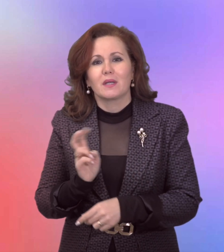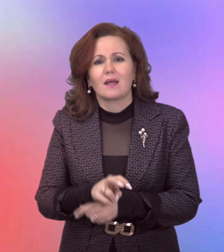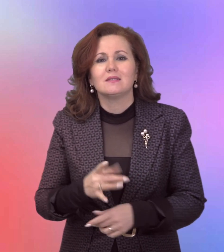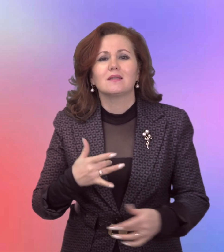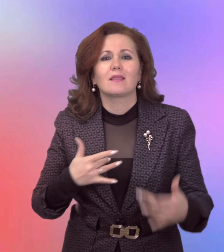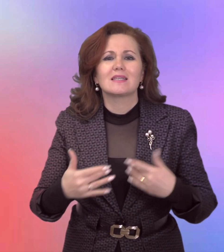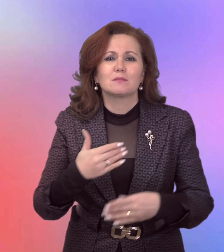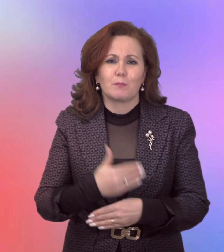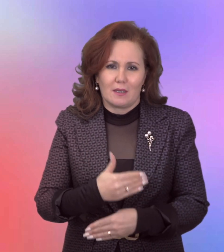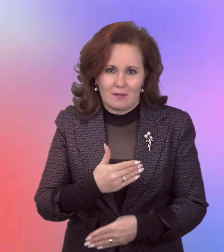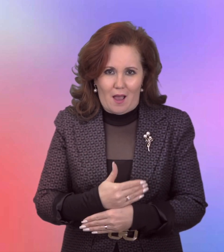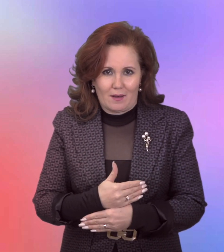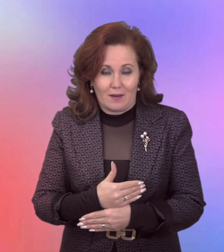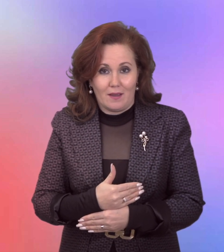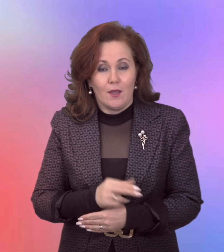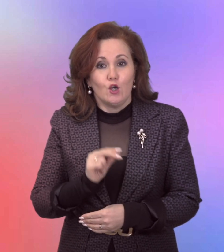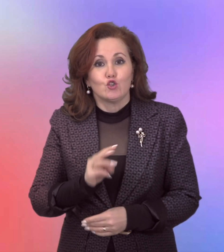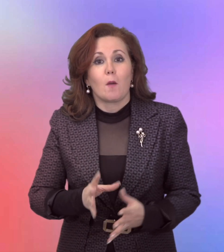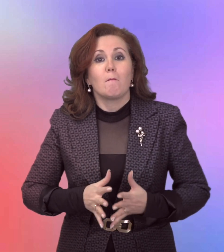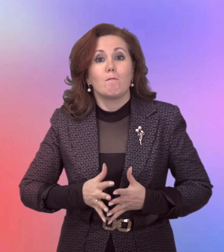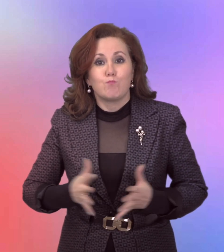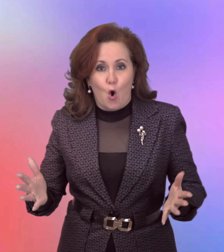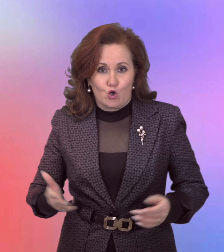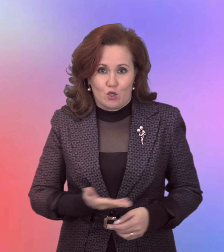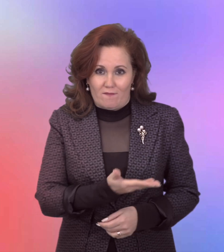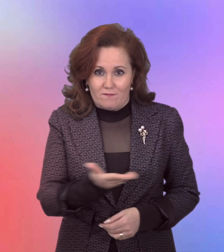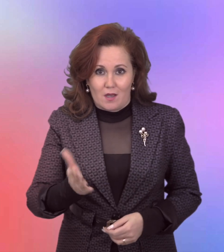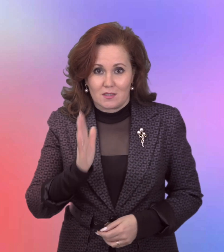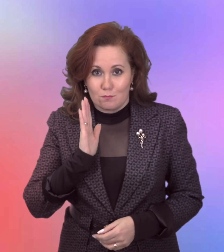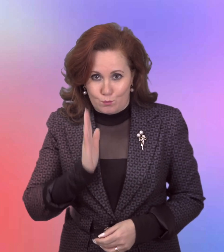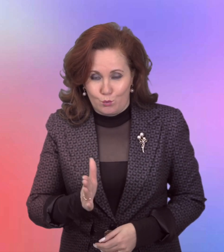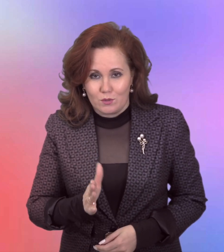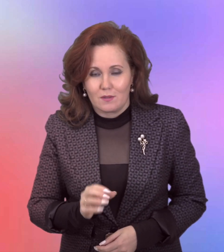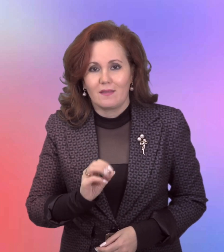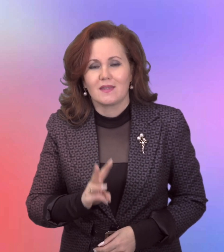Приходите на спектакли, ведь чем больше вас будет —